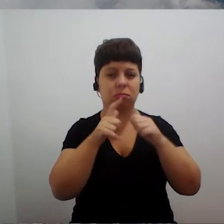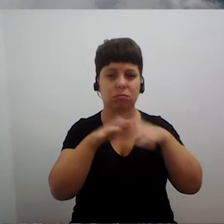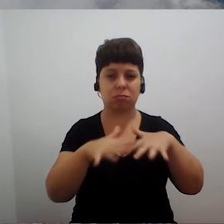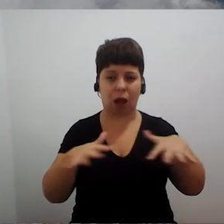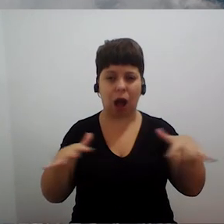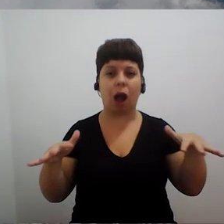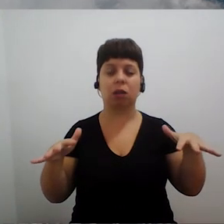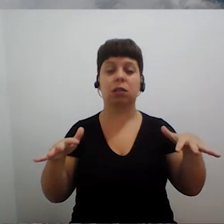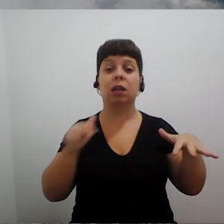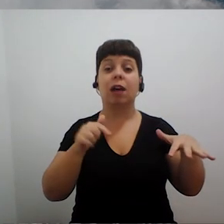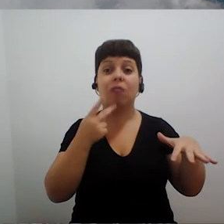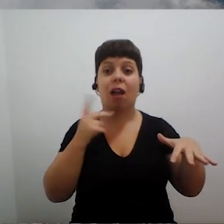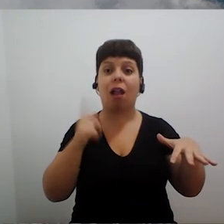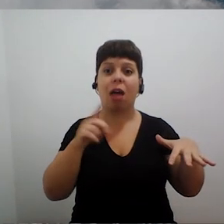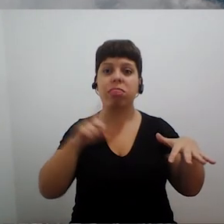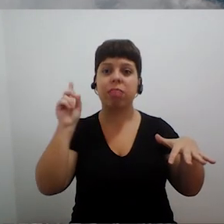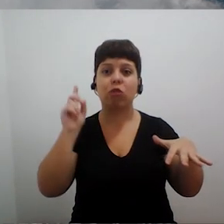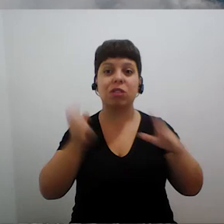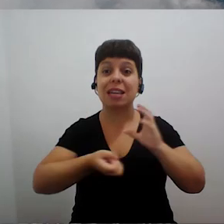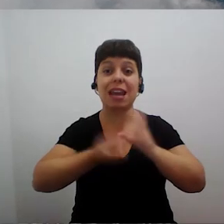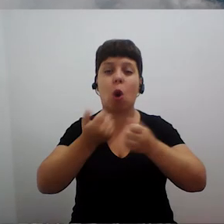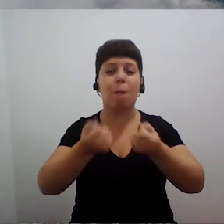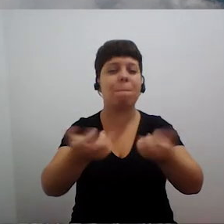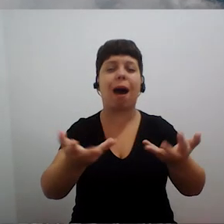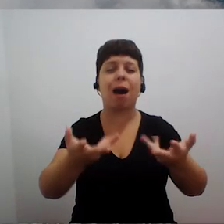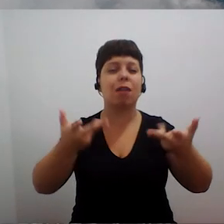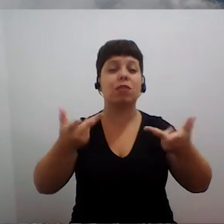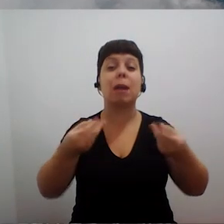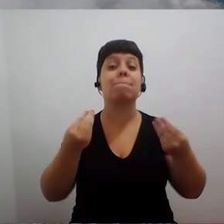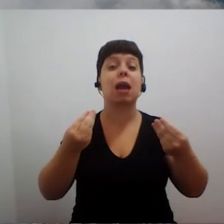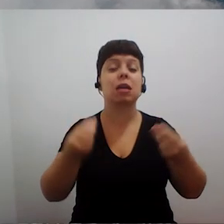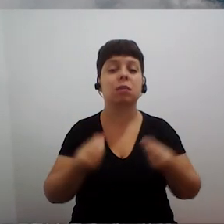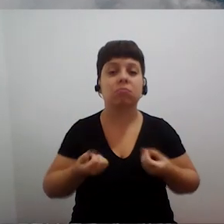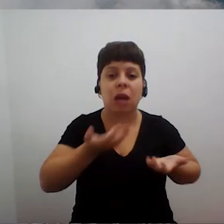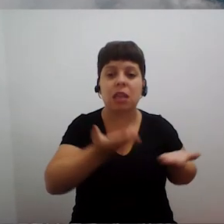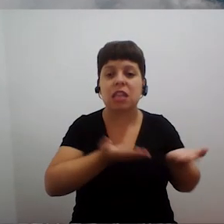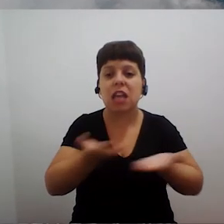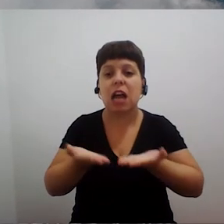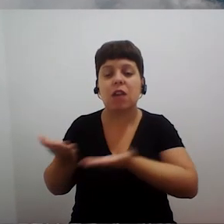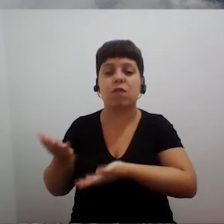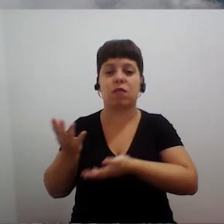maravilhas que Deus criou e criou para servir o ser humano para purificar o ar que lhe inspira